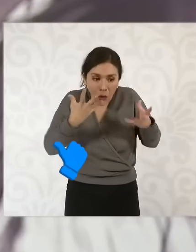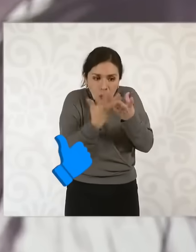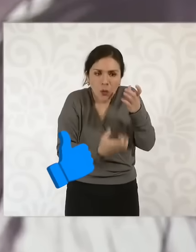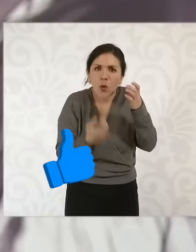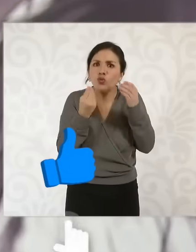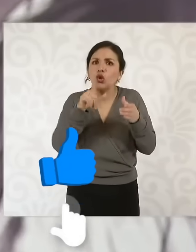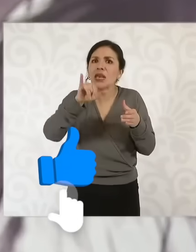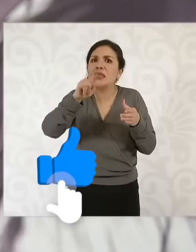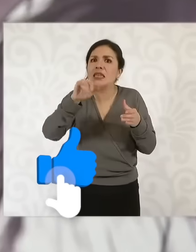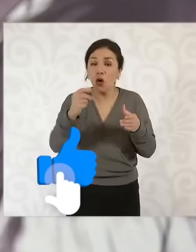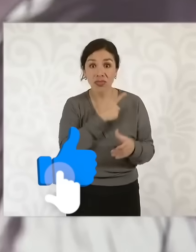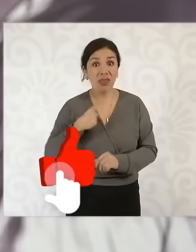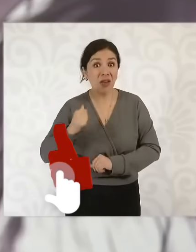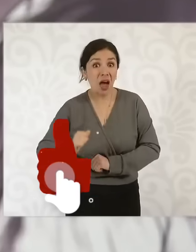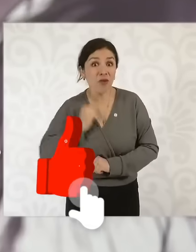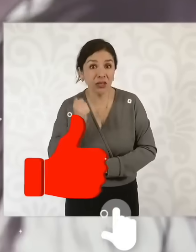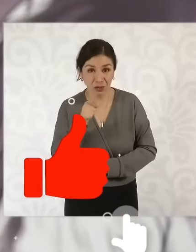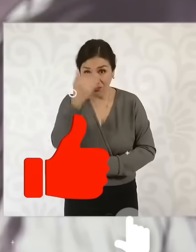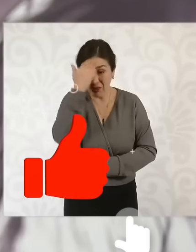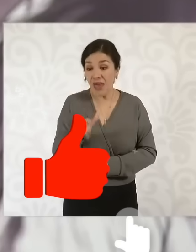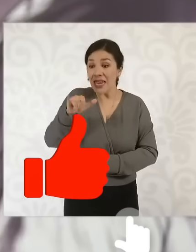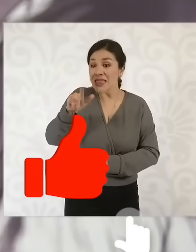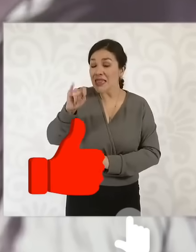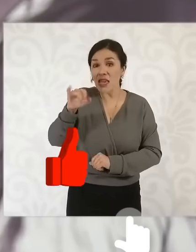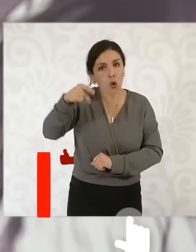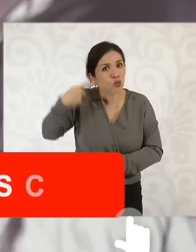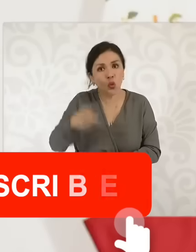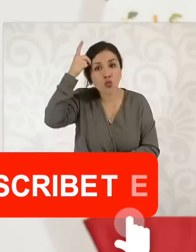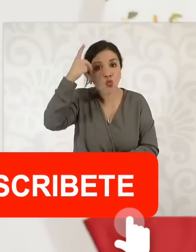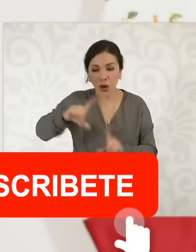ustedes saben que está reservado para la nación y tenemos que aprovecharlo. Entonces